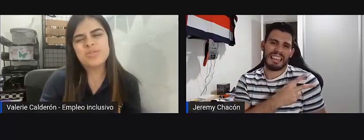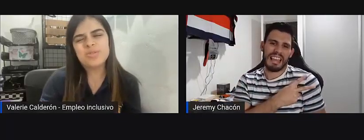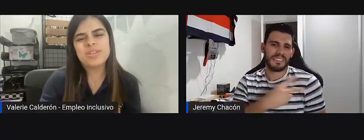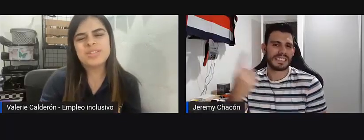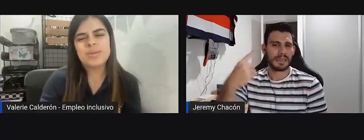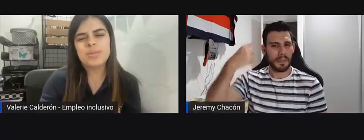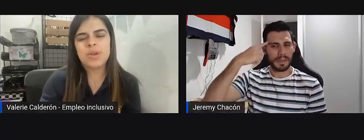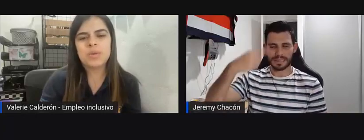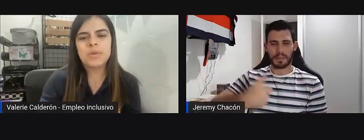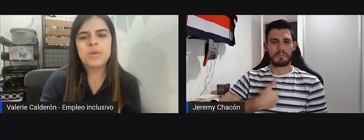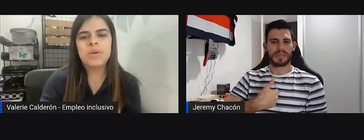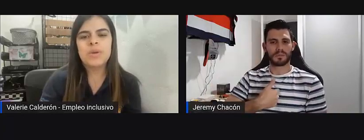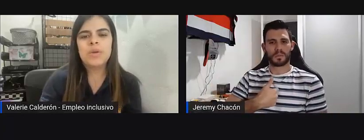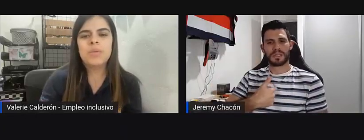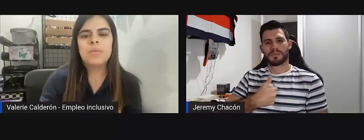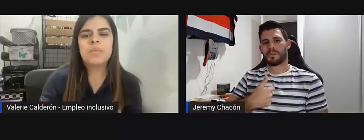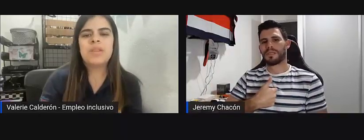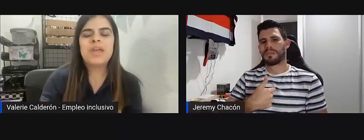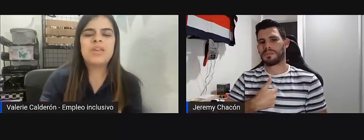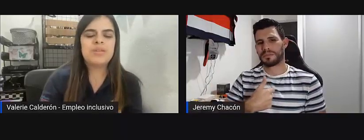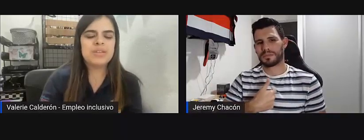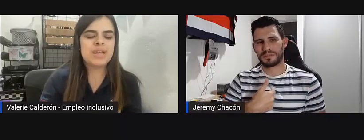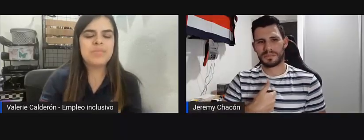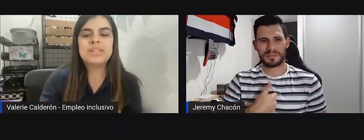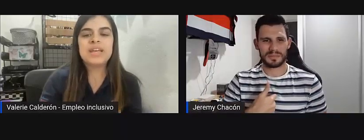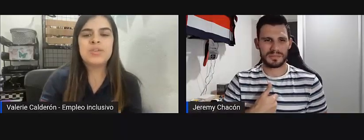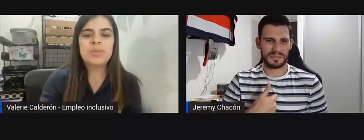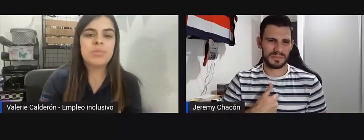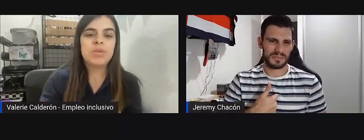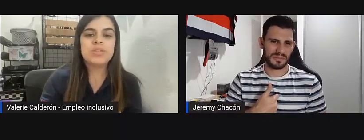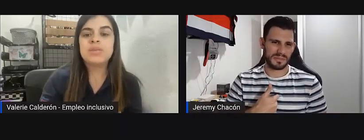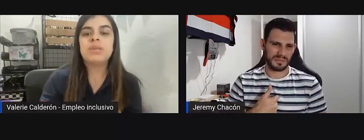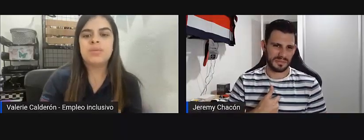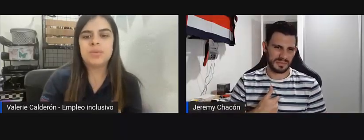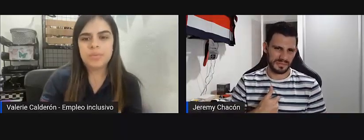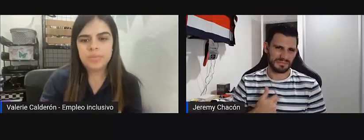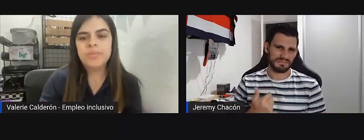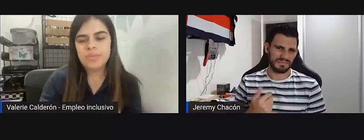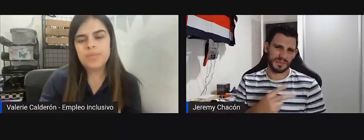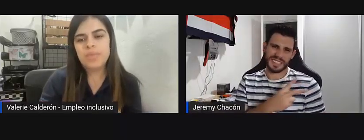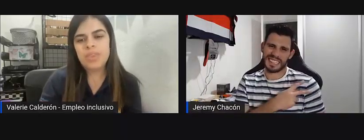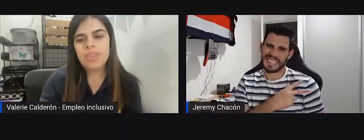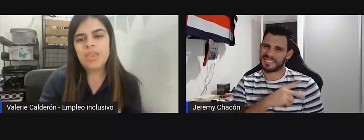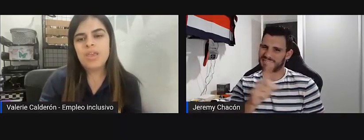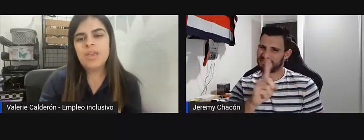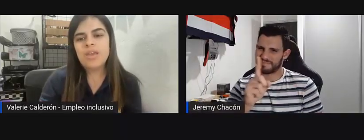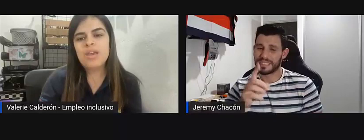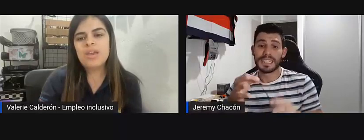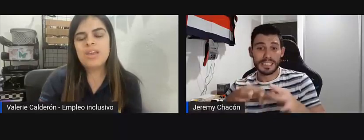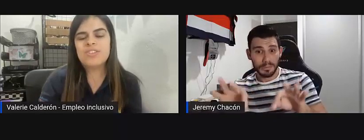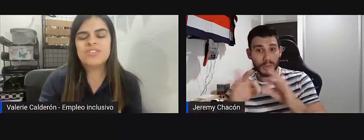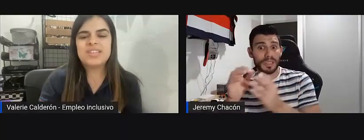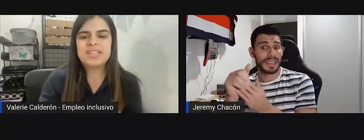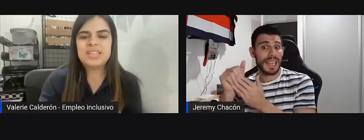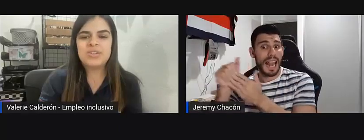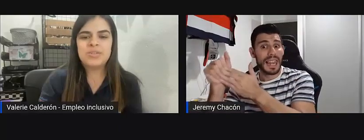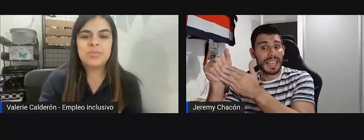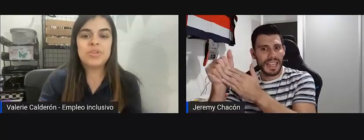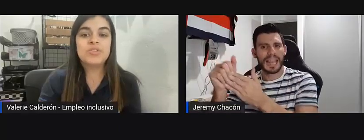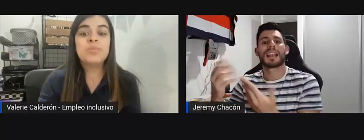eso no es tan bueno verdad y estar pensando primero en sí mismo entonces así no por eso